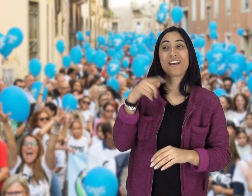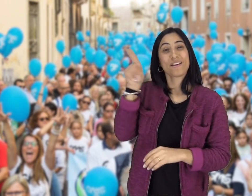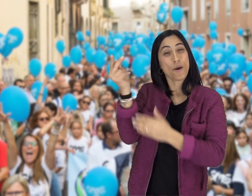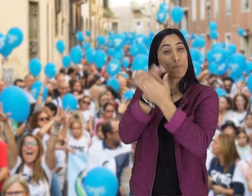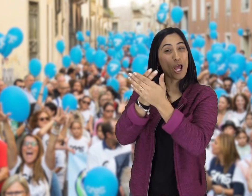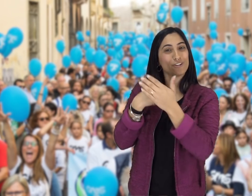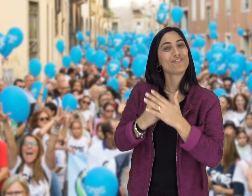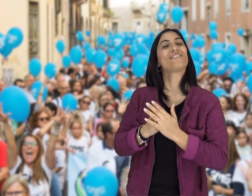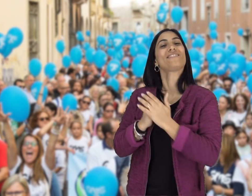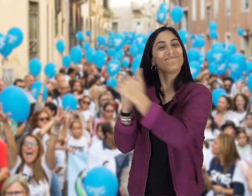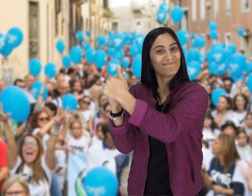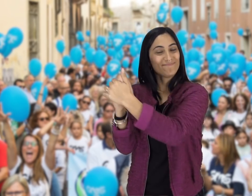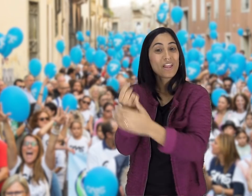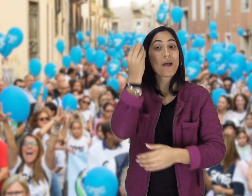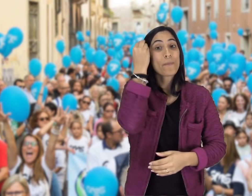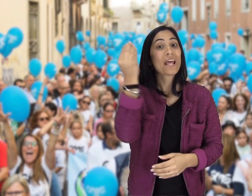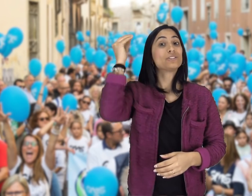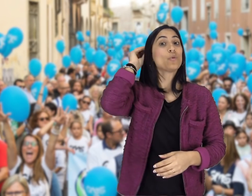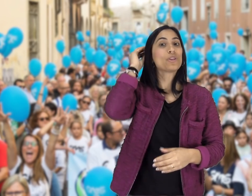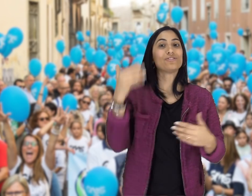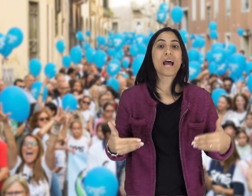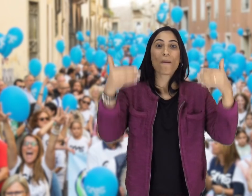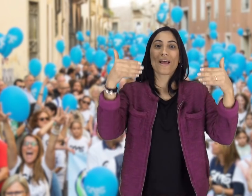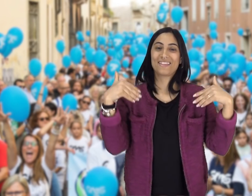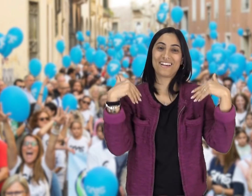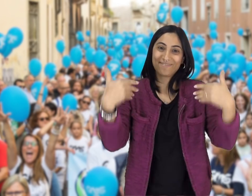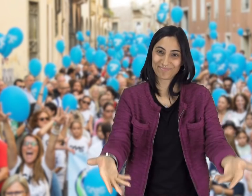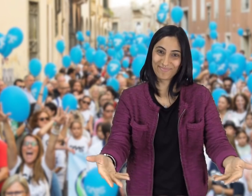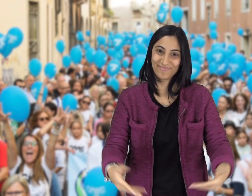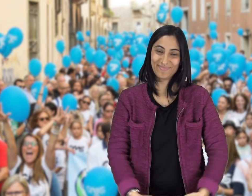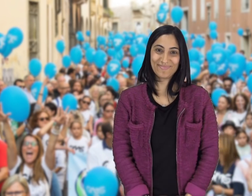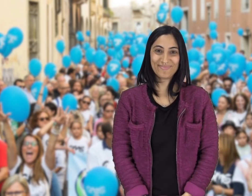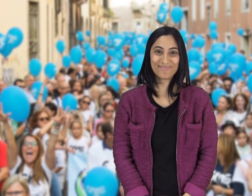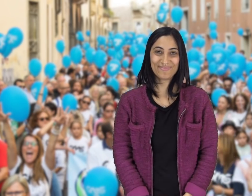donare liberamente all'ENS l'importo che vuoi e abbattere così tutte le barriere.